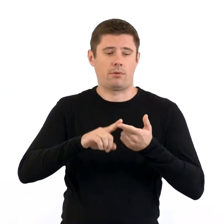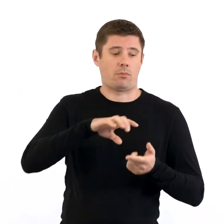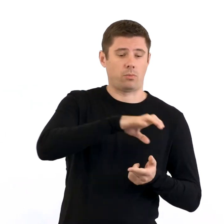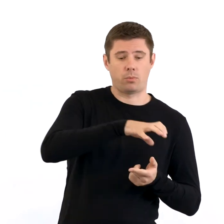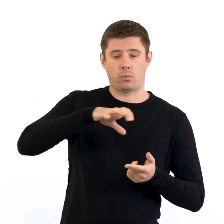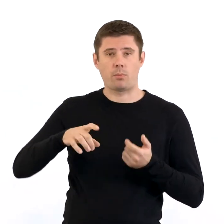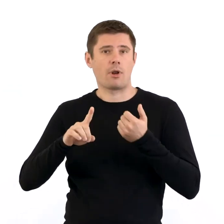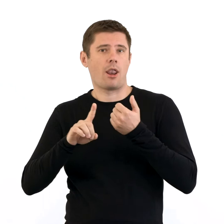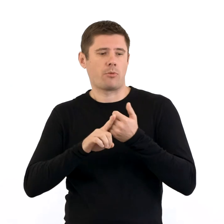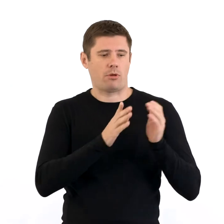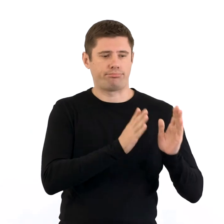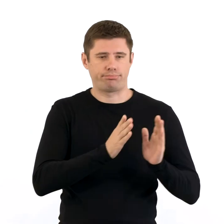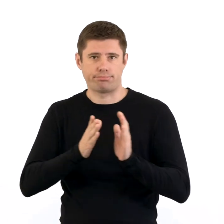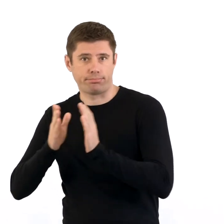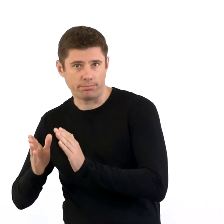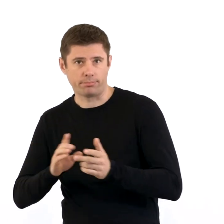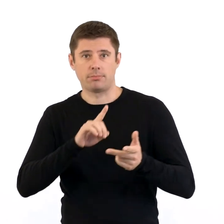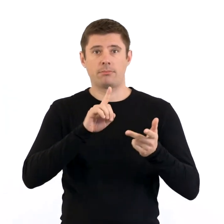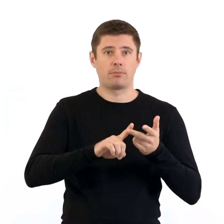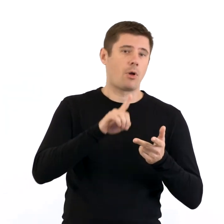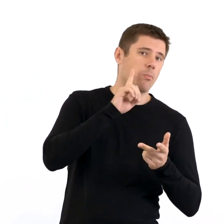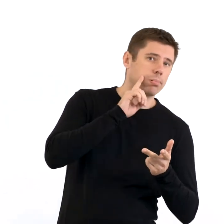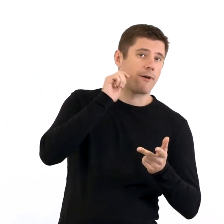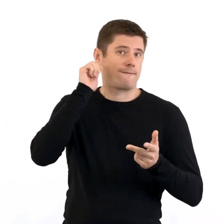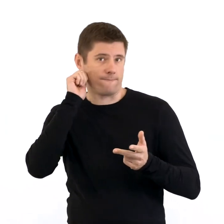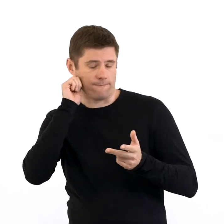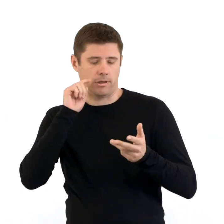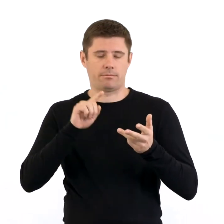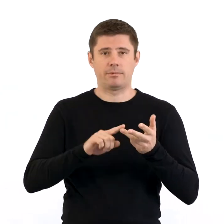liczby porządkowej zakodowanej płci